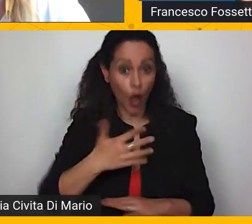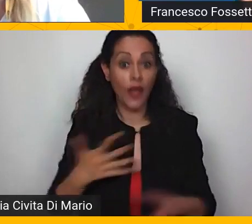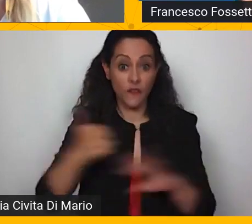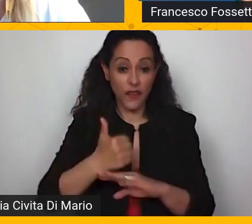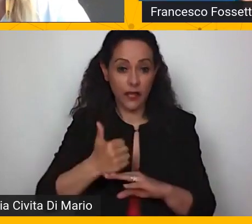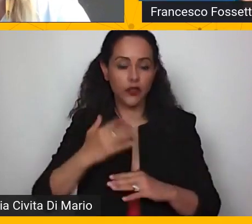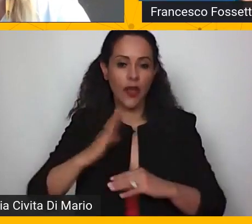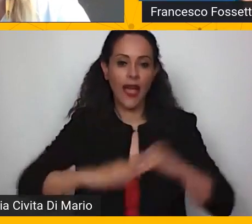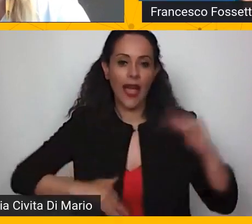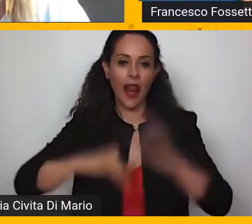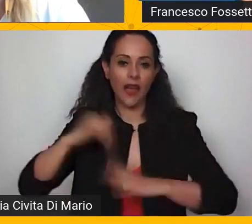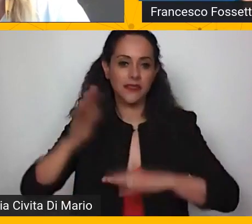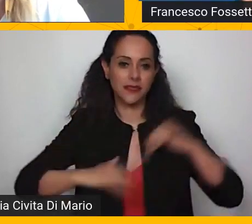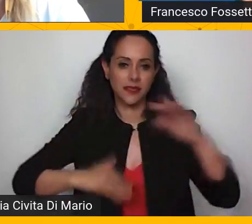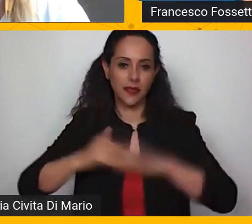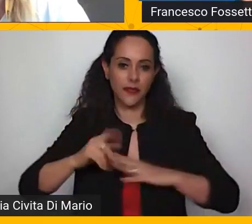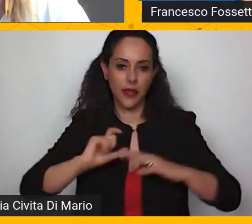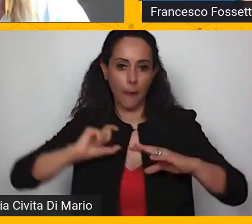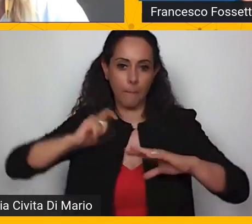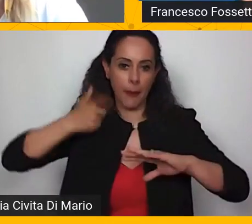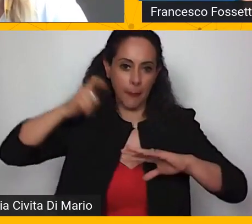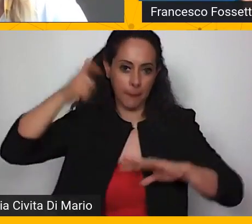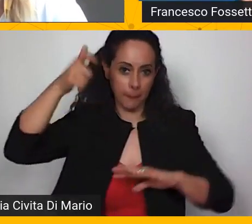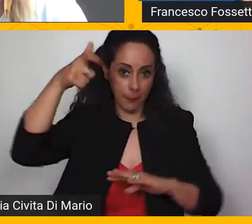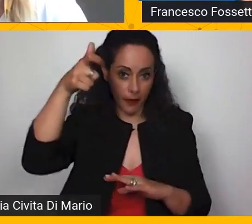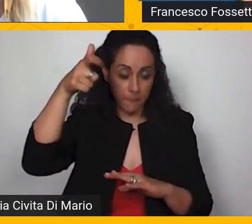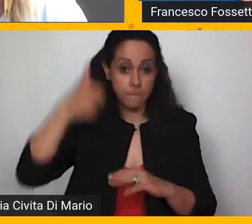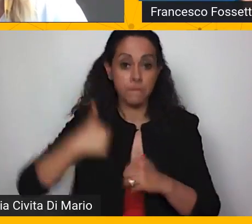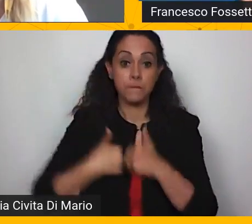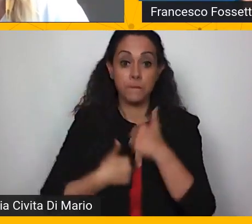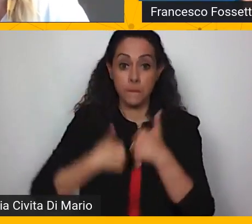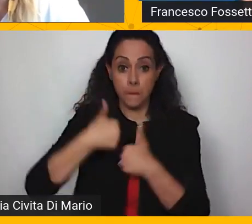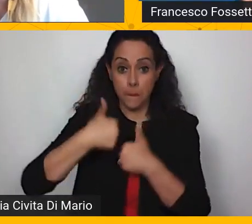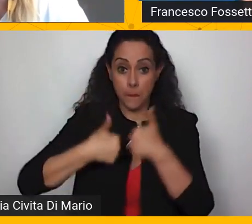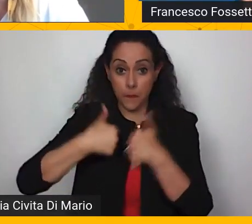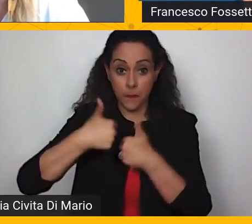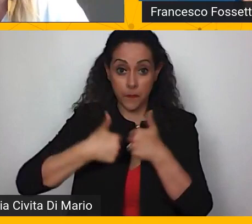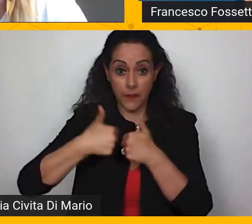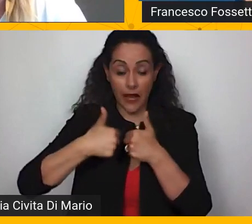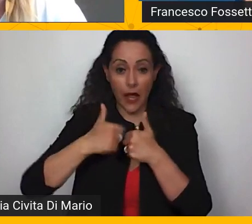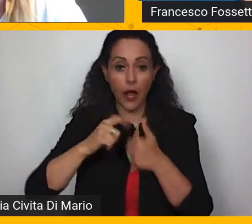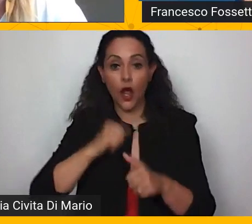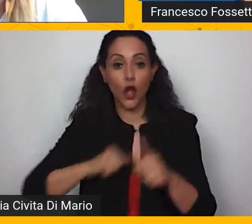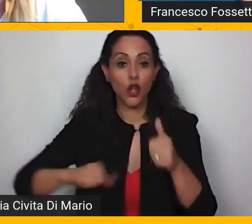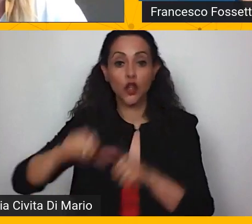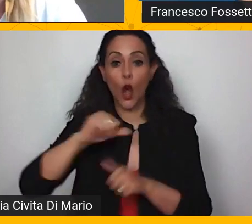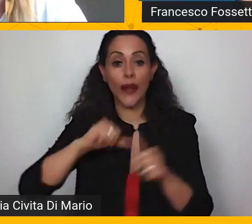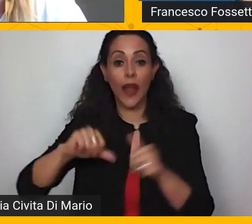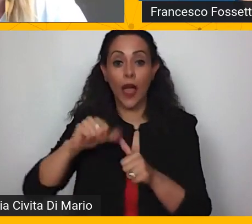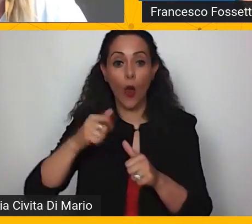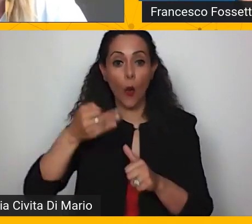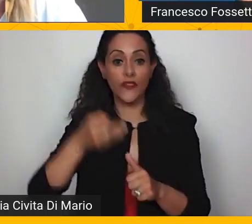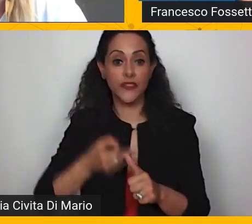classifiche con la prospettiva addirittura eh di competere